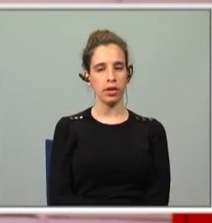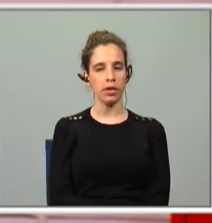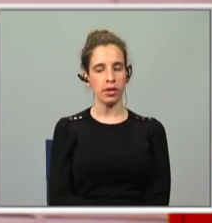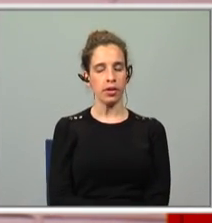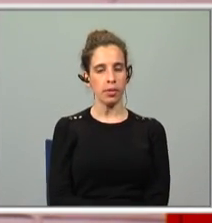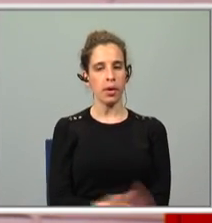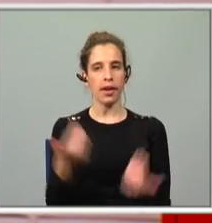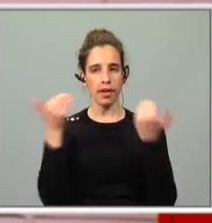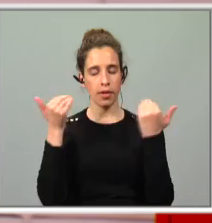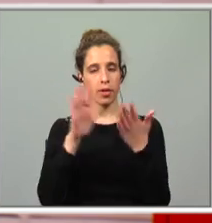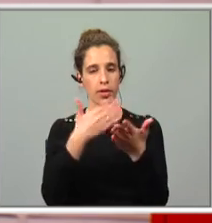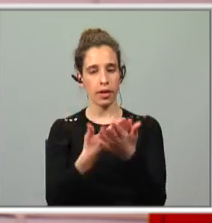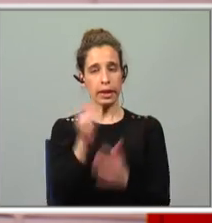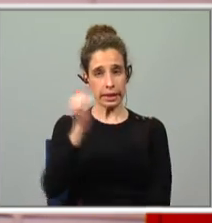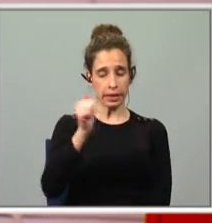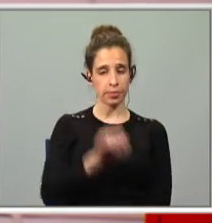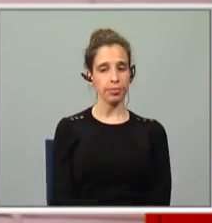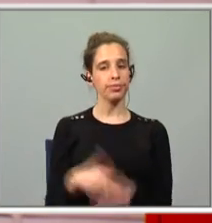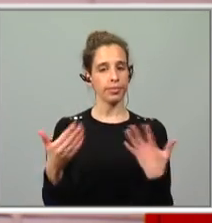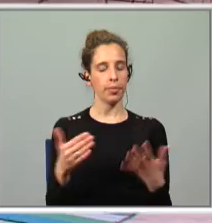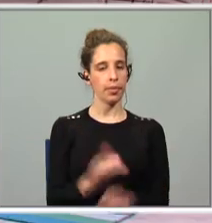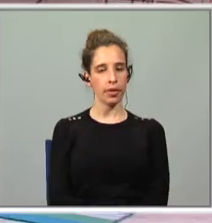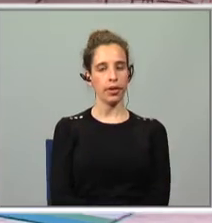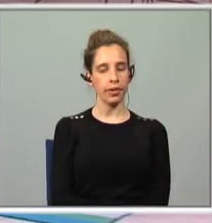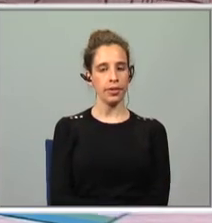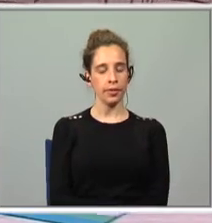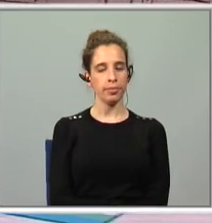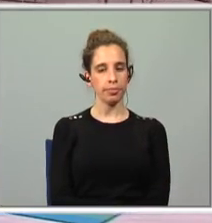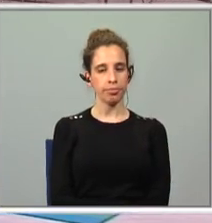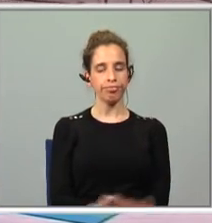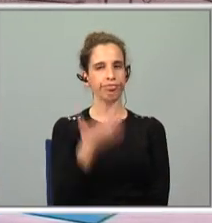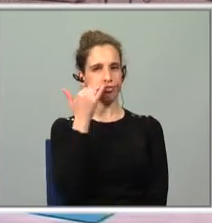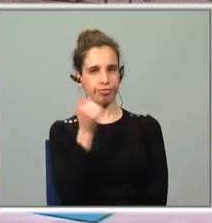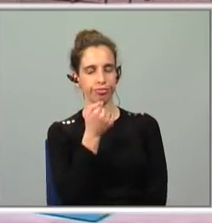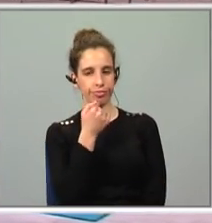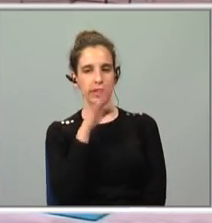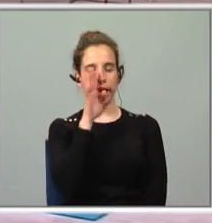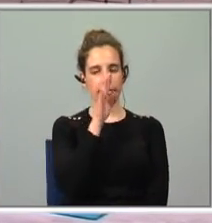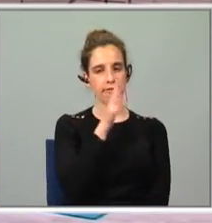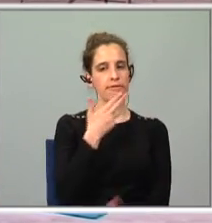informação que estudar cê então vamos então tentar perceber se realmente nos 你研究的信息然後讓我們走吧所以試著了解我們是否真的